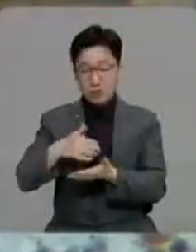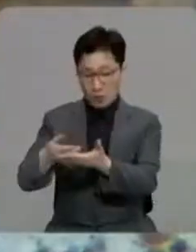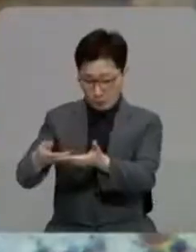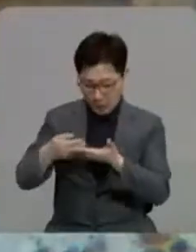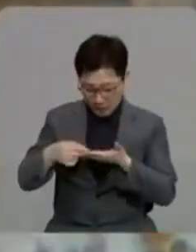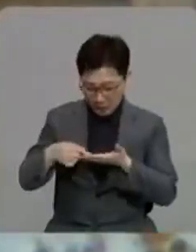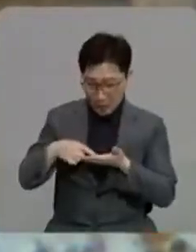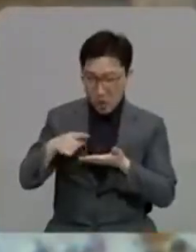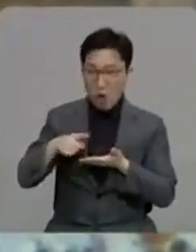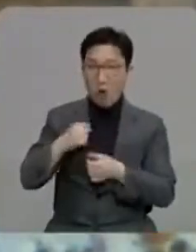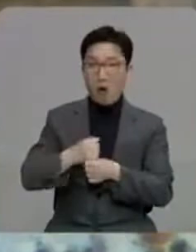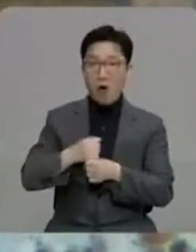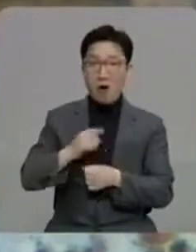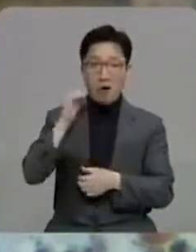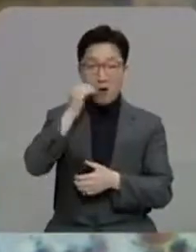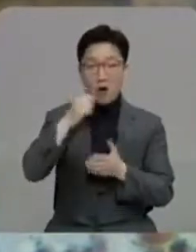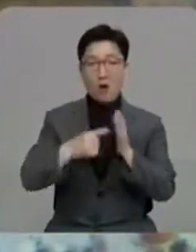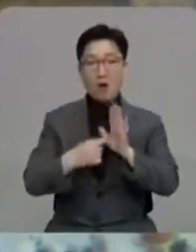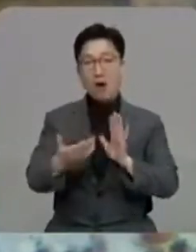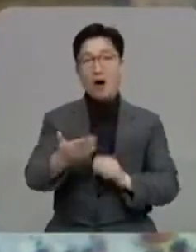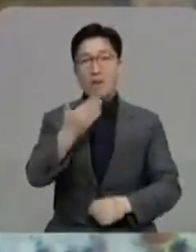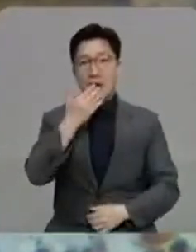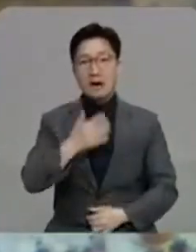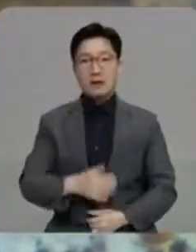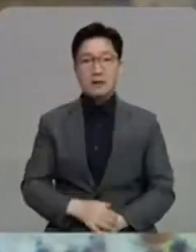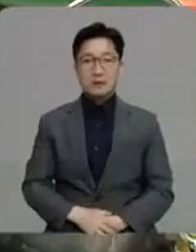sns 등을 통해 제공받을 수도 있습니다.